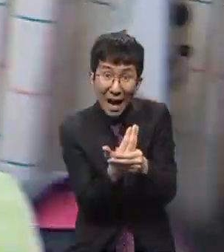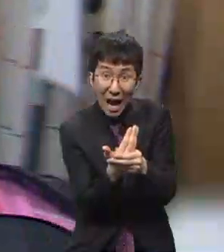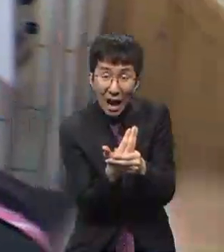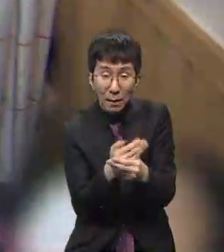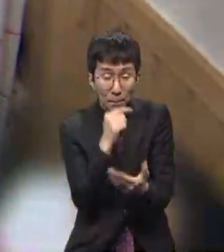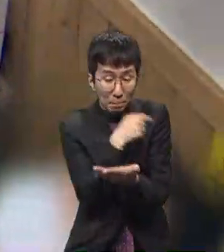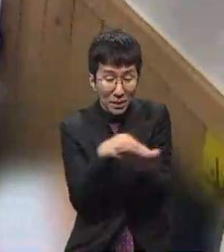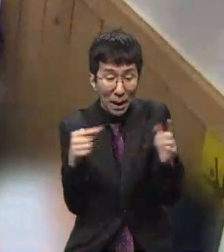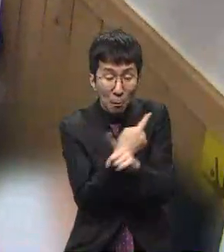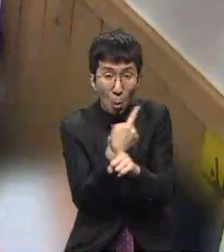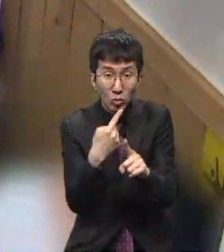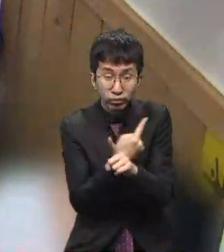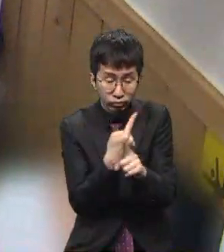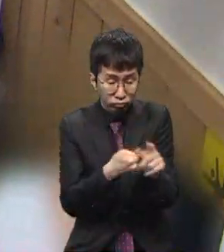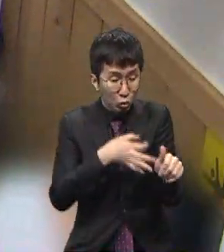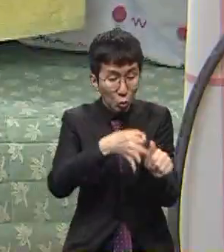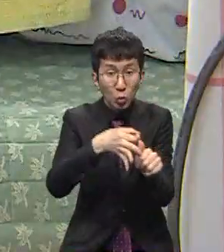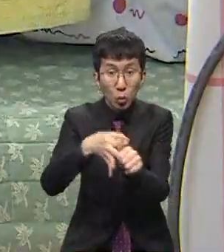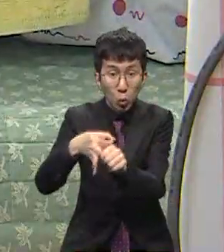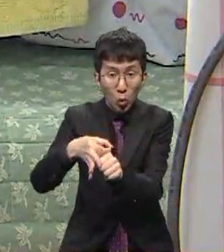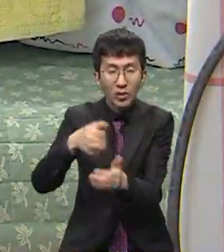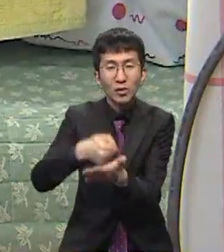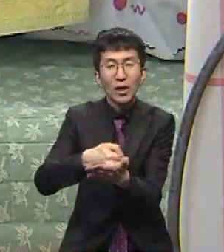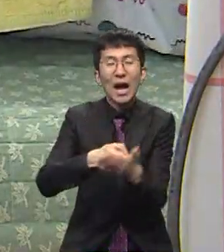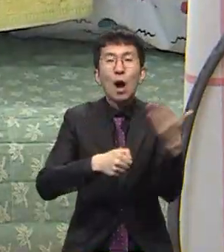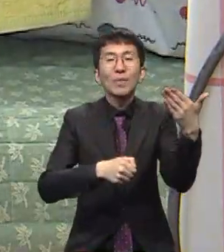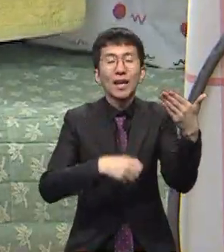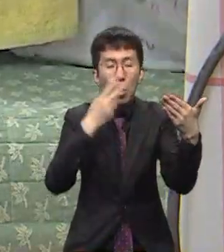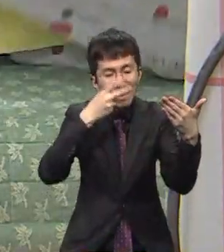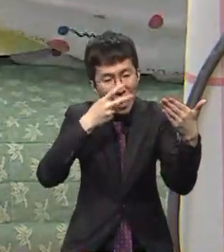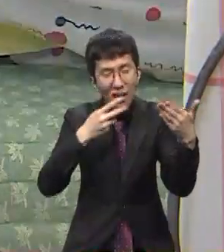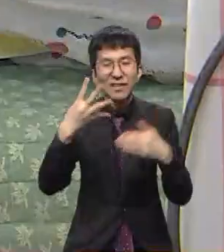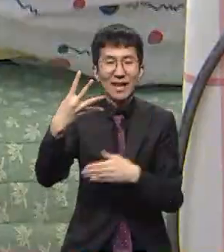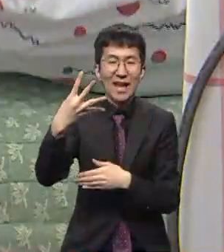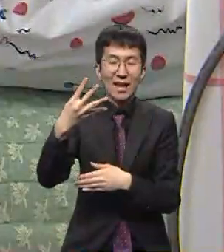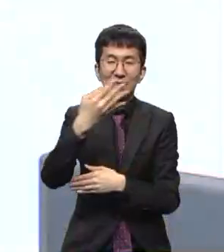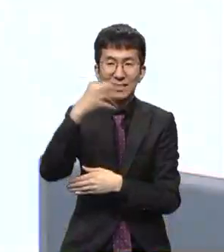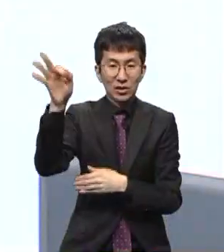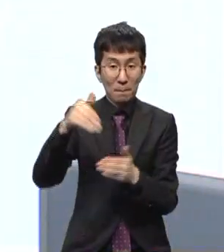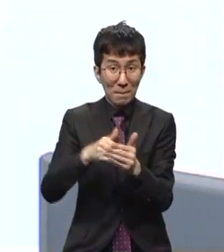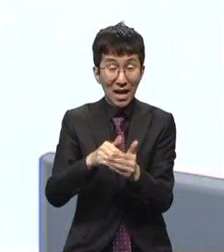9건을 심사해 4건을 인정했는데 3건은 아스트라제네카 백신, 1건은 화이자